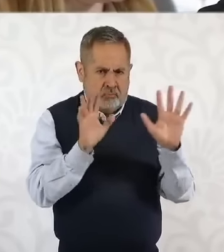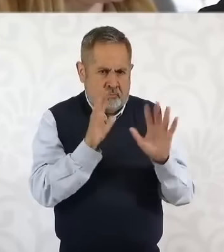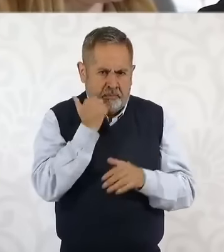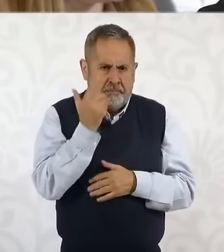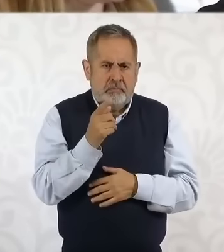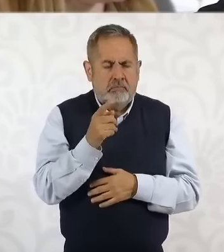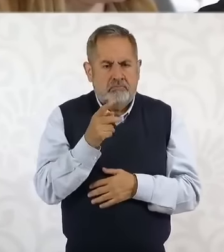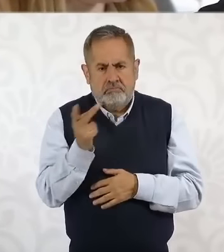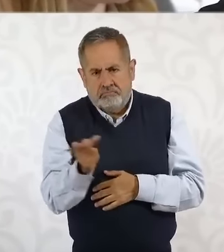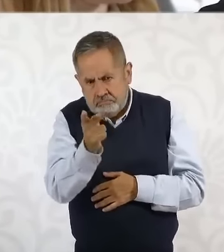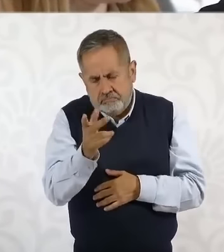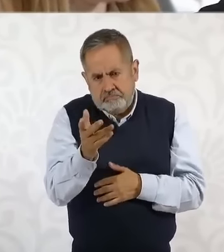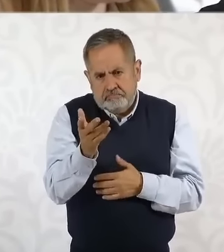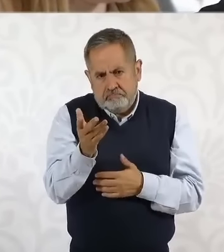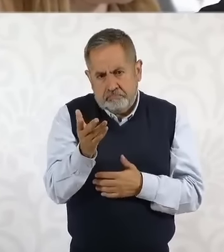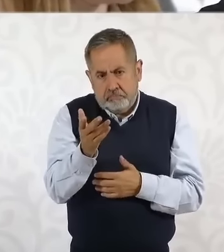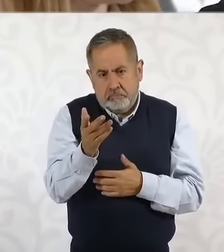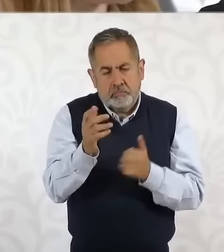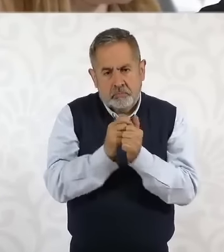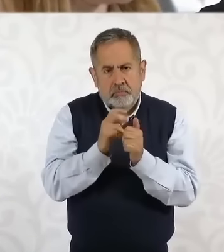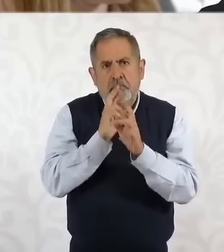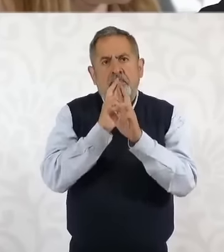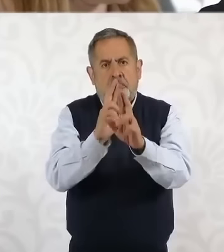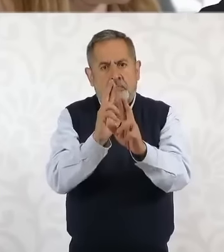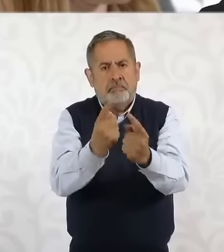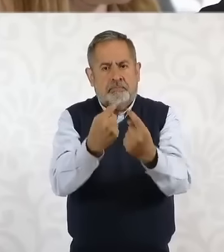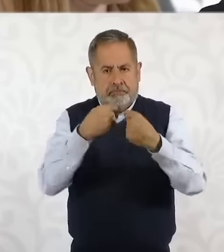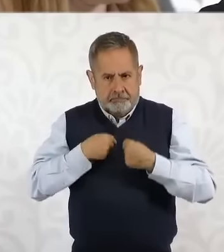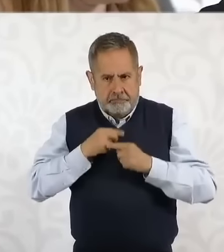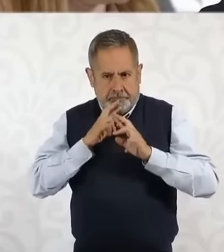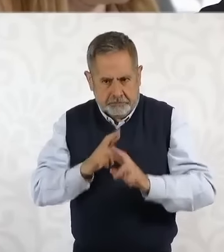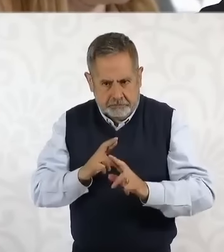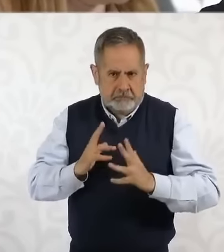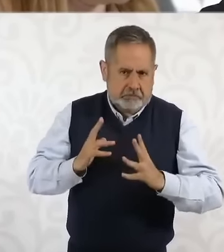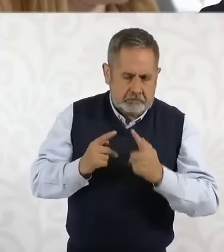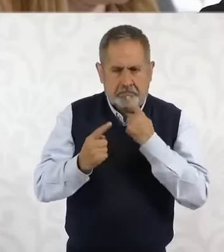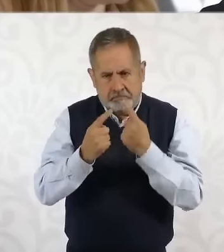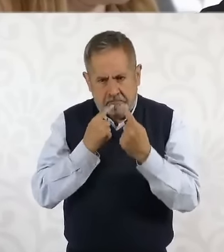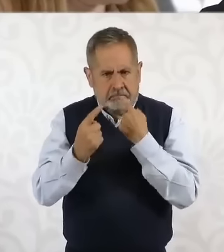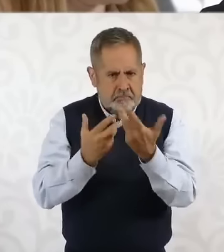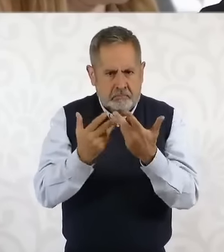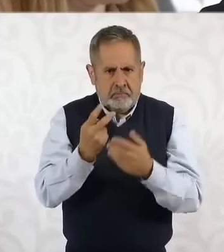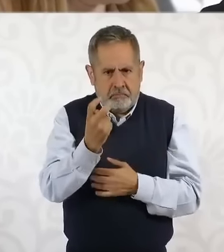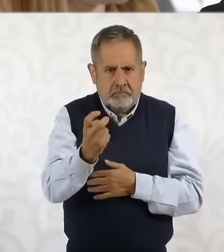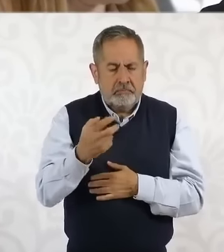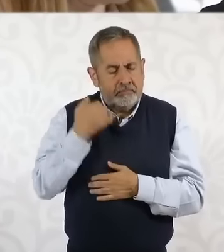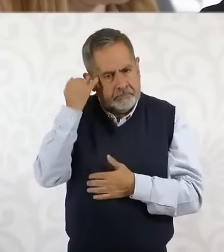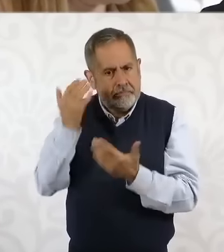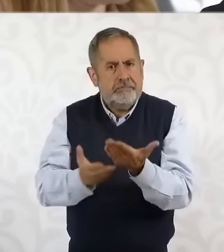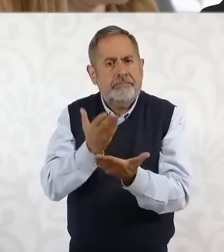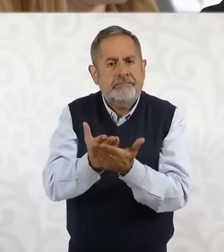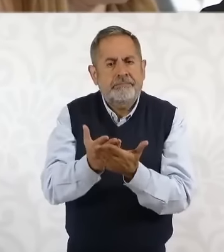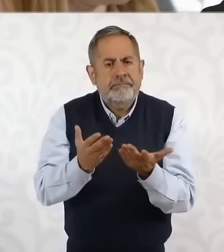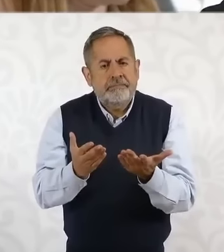es nada más respondiendo a lo que usted acaba de responder. Por eso el planteamiento es en esa